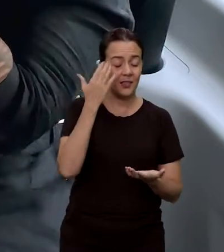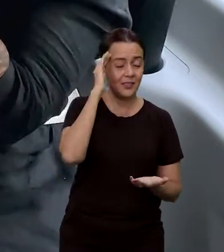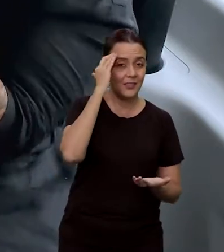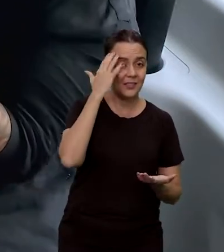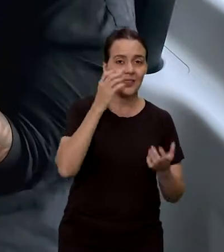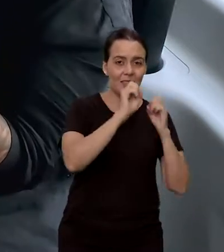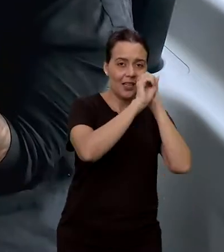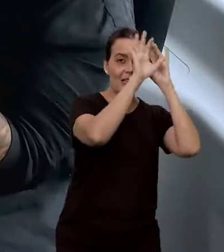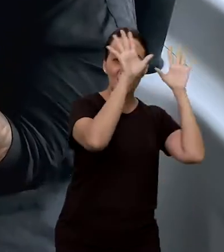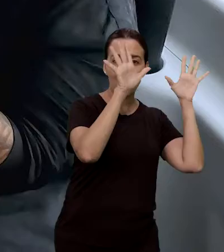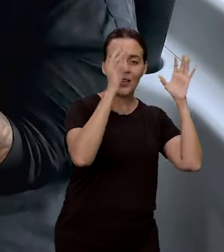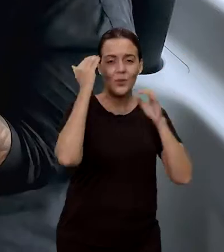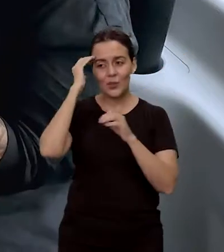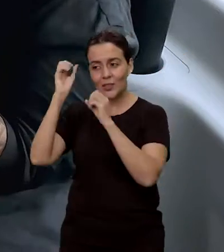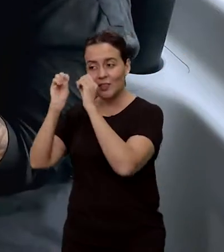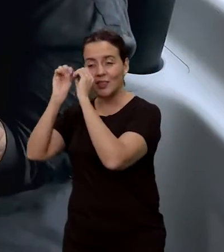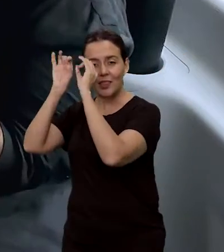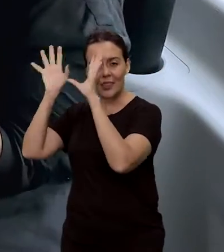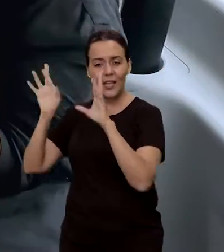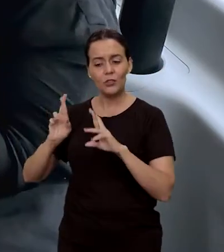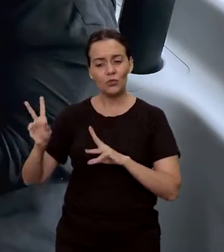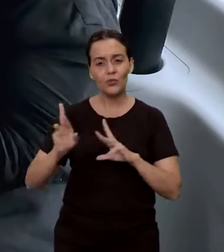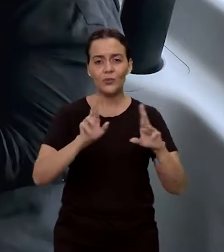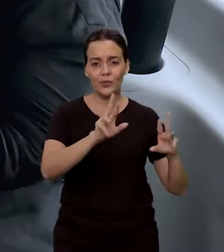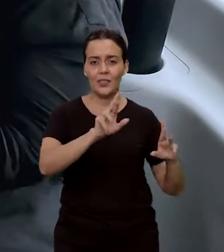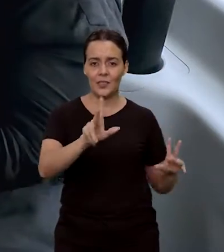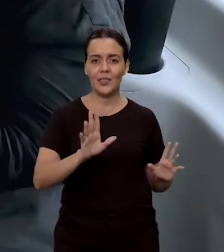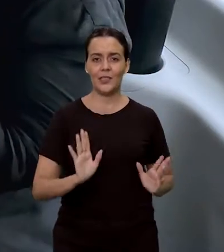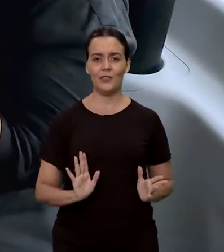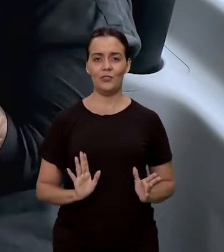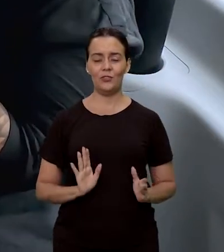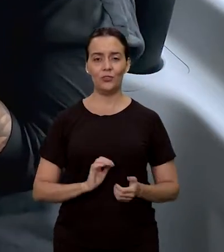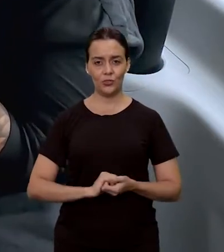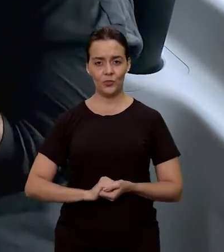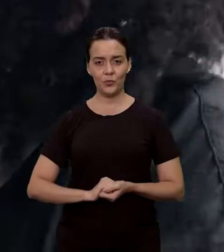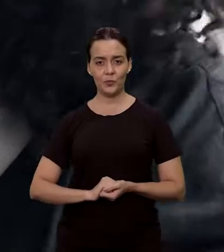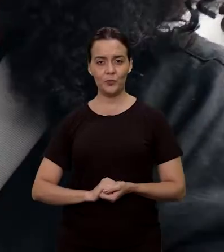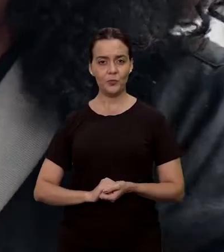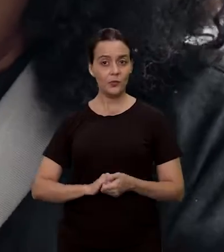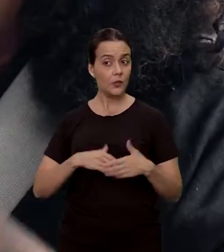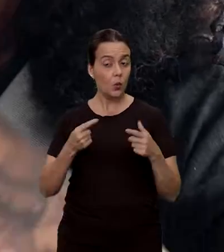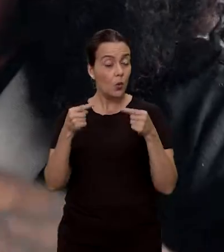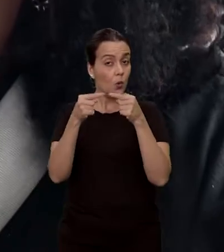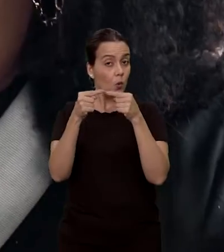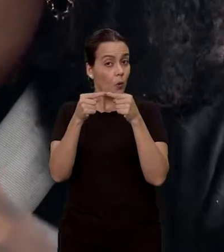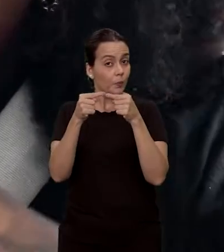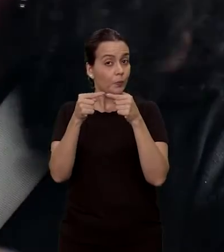que olha para esse lugar, mas que não é como as filosofias africanas, por exemplo, olham. Então faz todo o sentido essa relação,